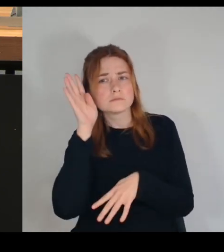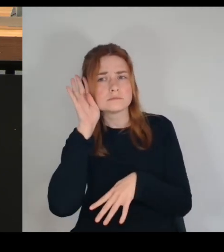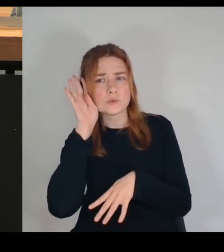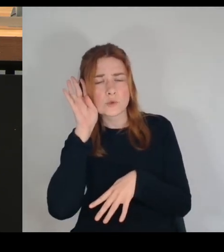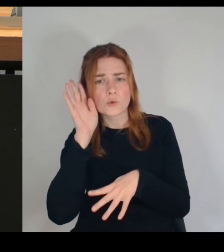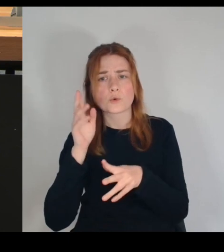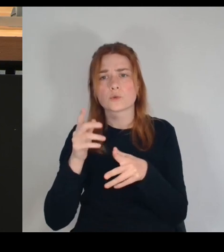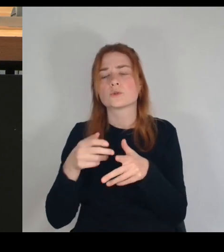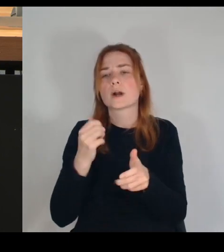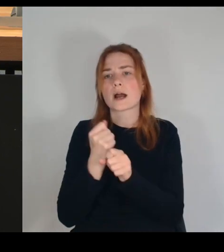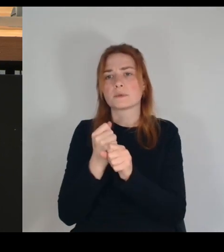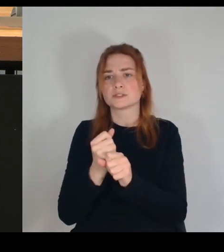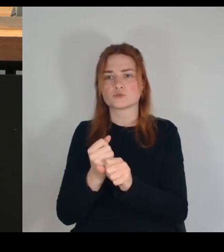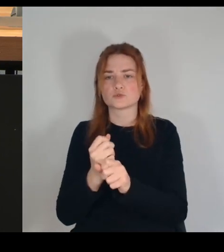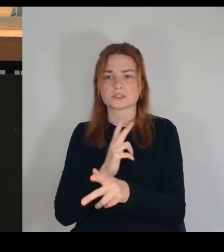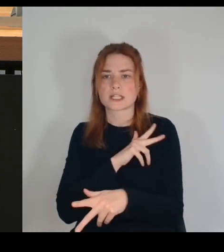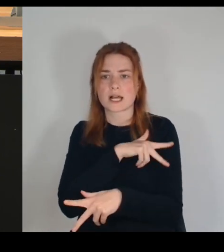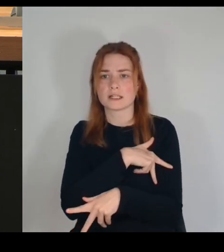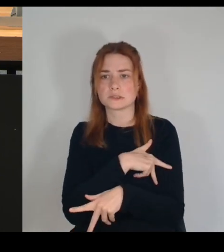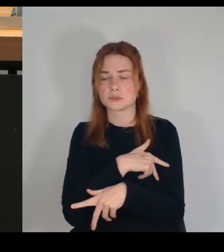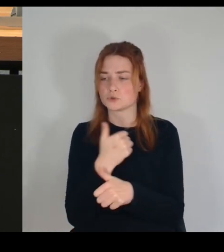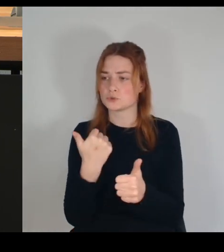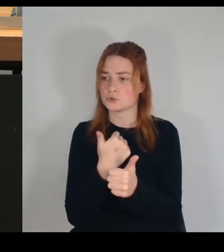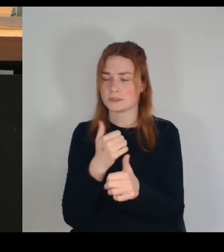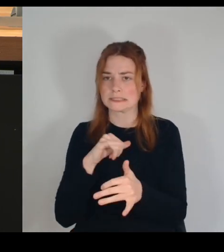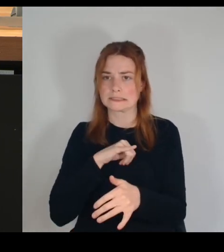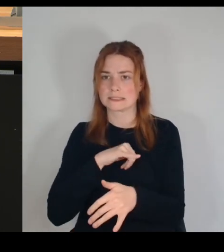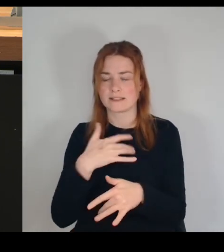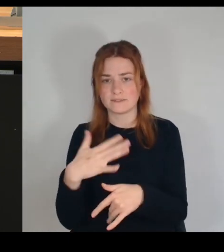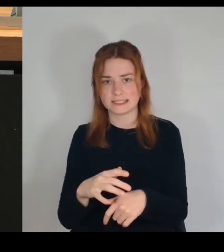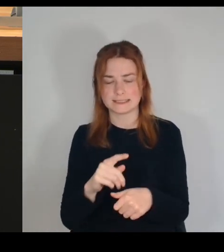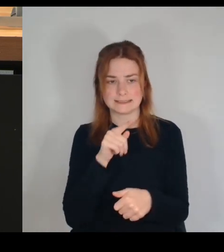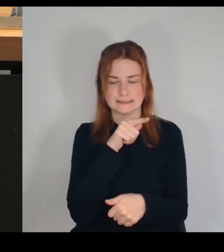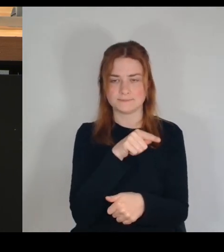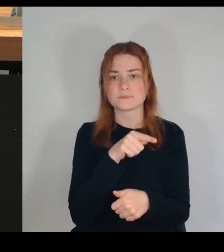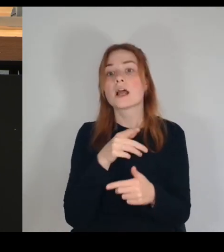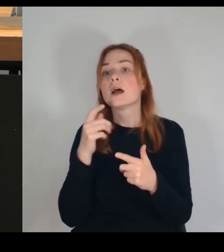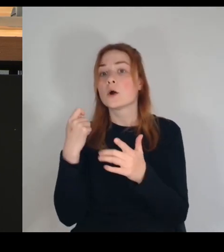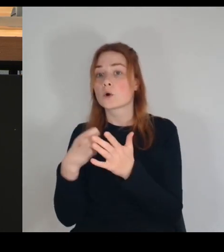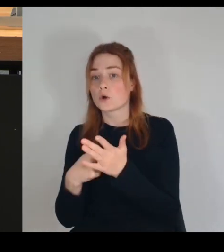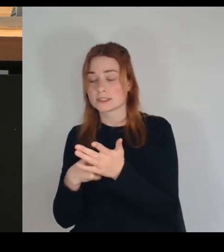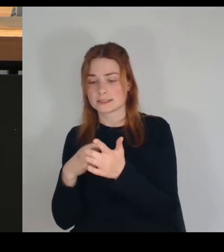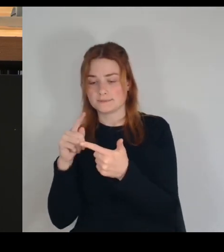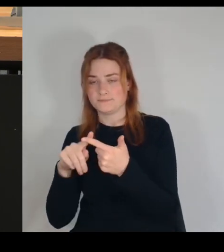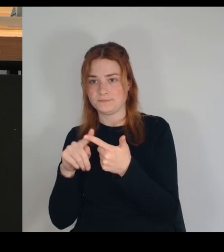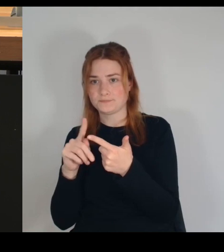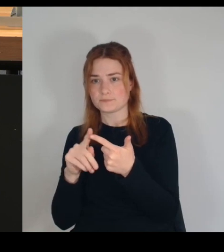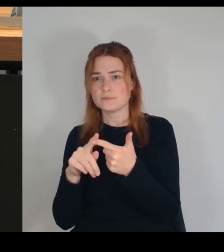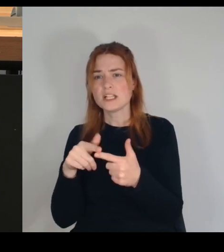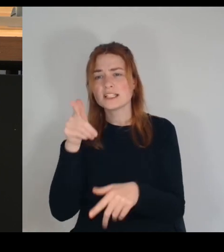Bisher wurden von Kostensteigerungen von bis zu 260 % gesprochen. Das ist ein ziemlich unfassbarer Kosten